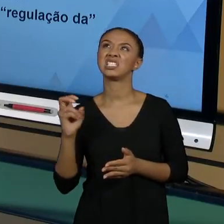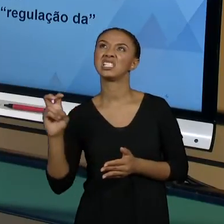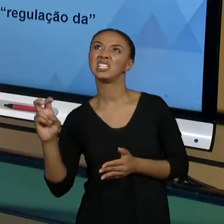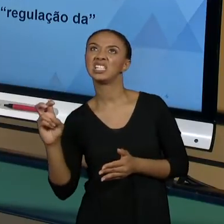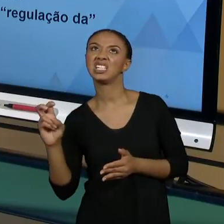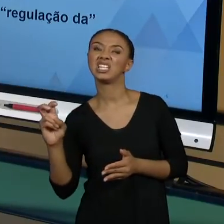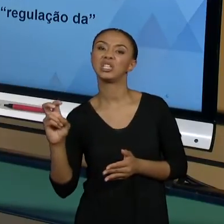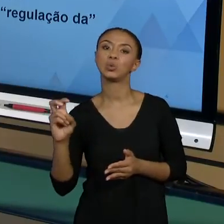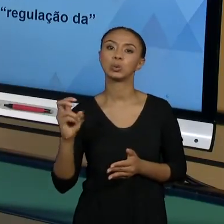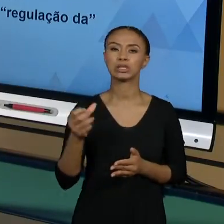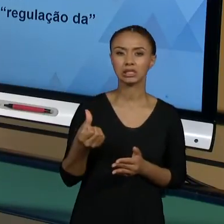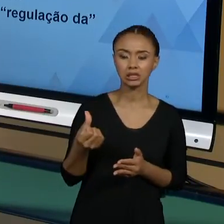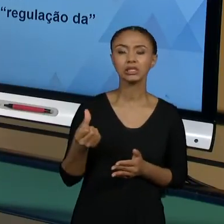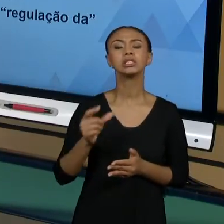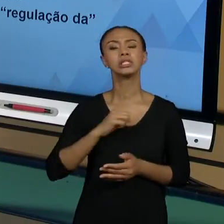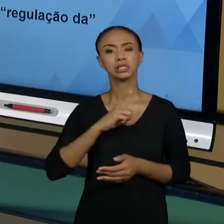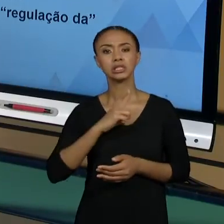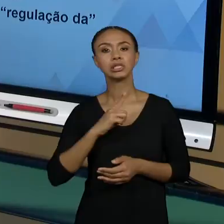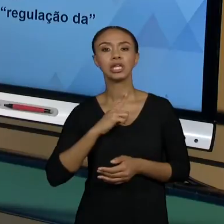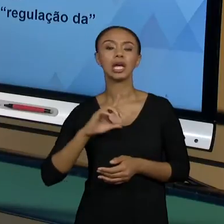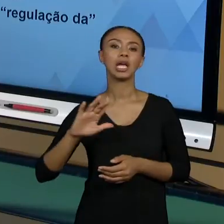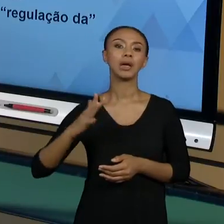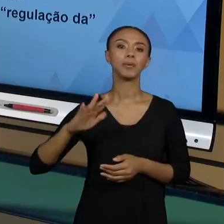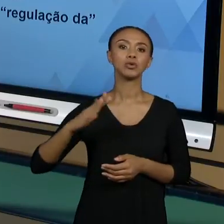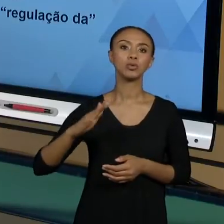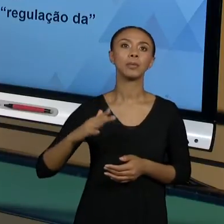TEÓRICO NO MEIO DOS ESTUDOS CURRICULARES, NO MEIO